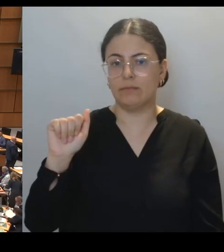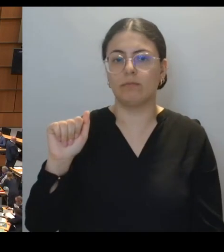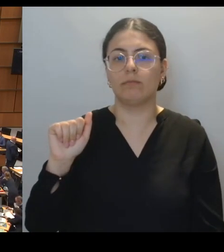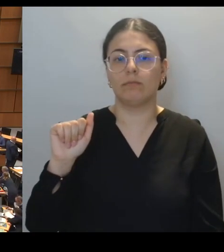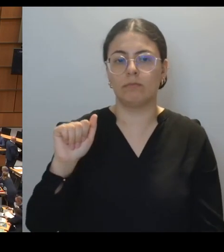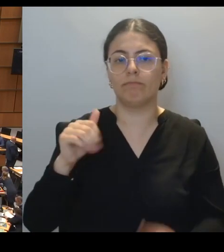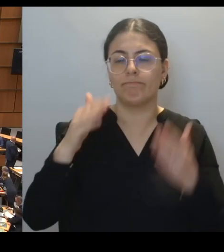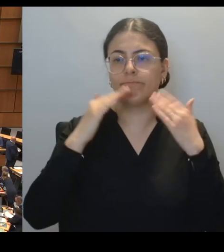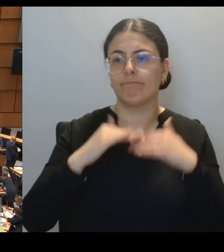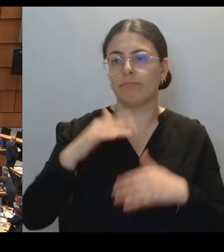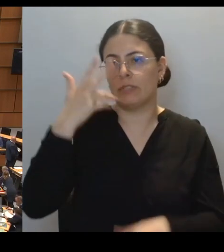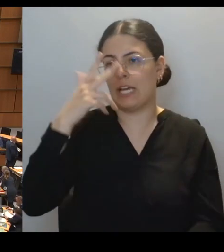Herr Alexander Bertram.